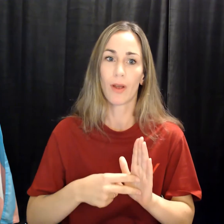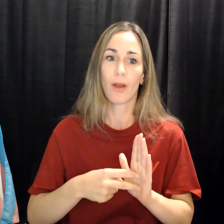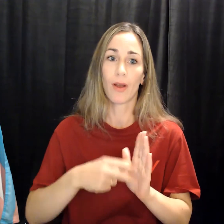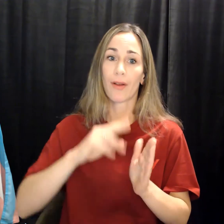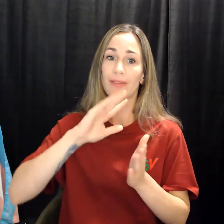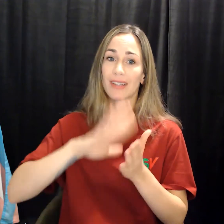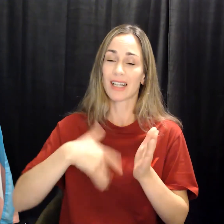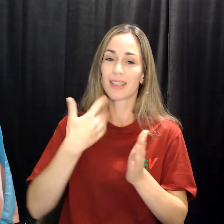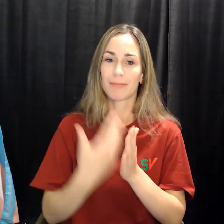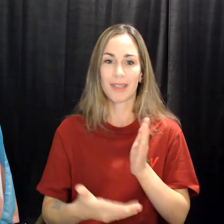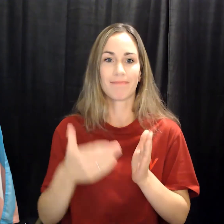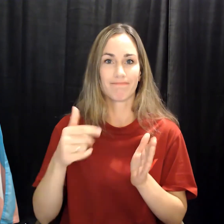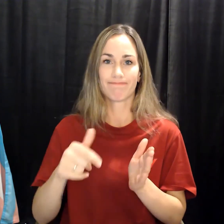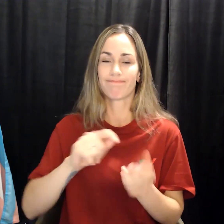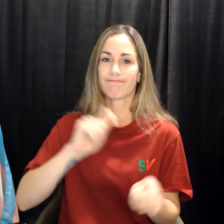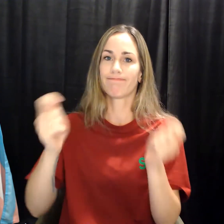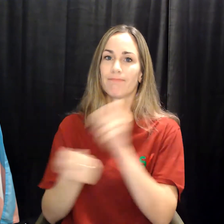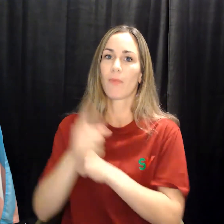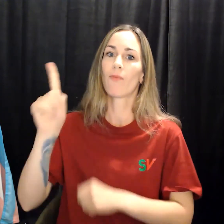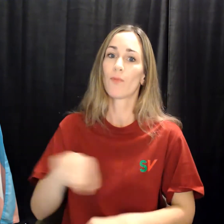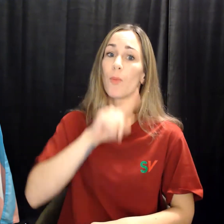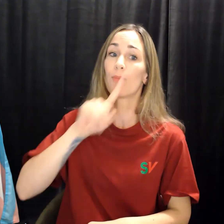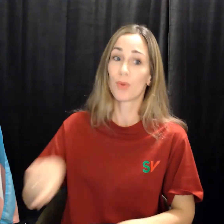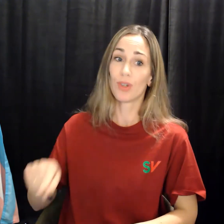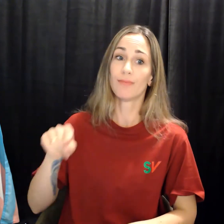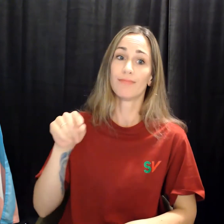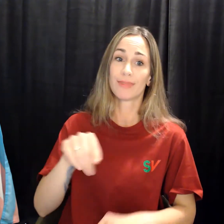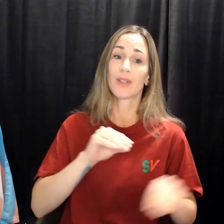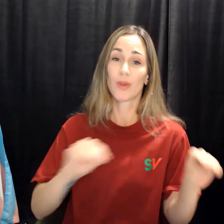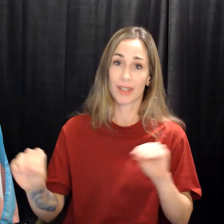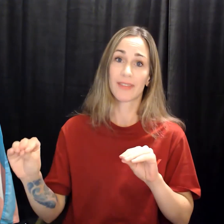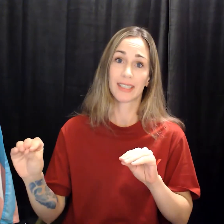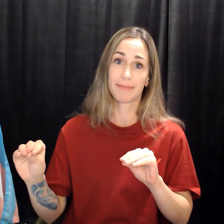og med det ble tegnspråk i stor grad forbudt i undervisningen.